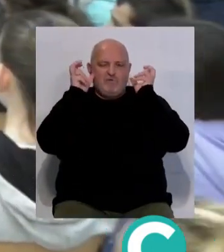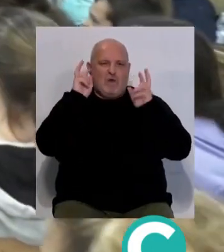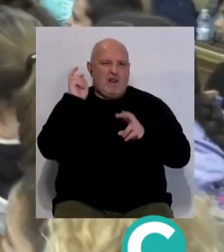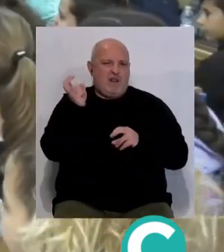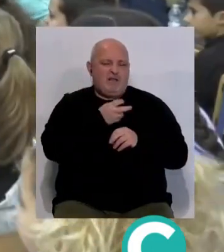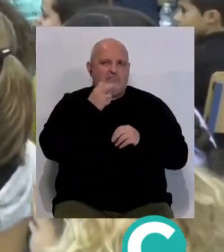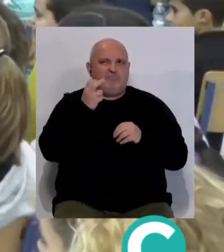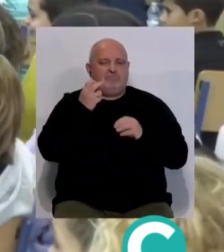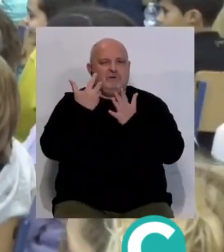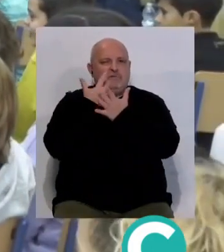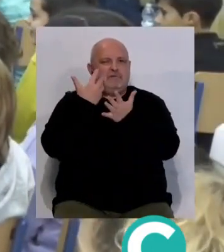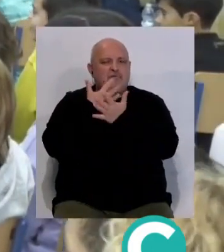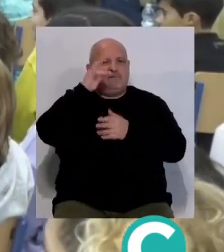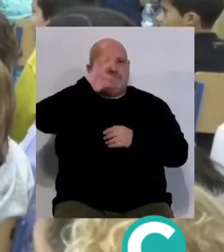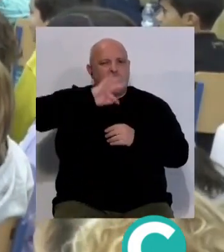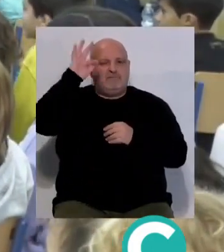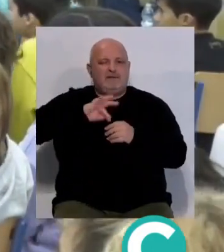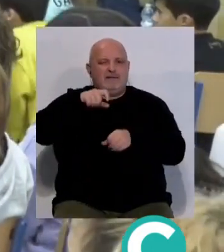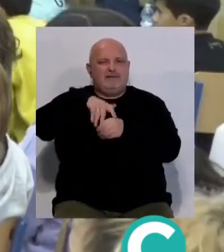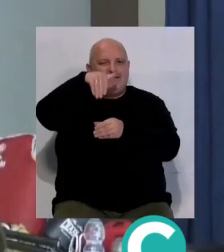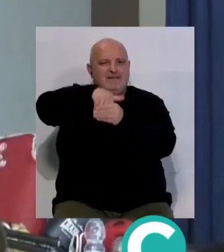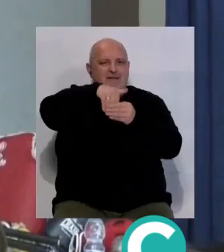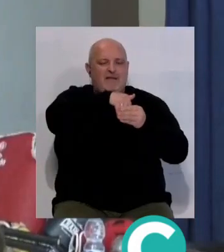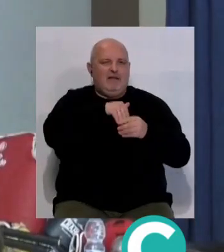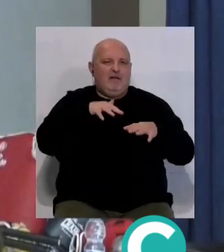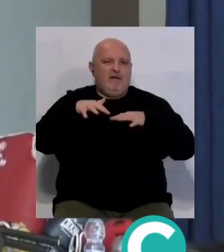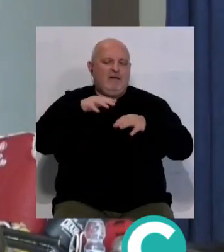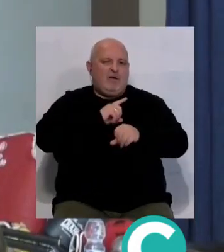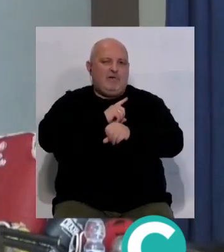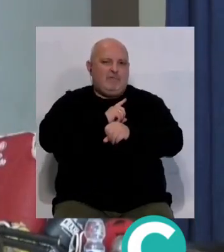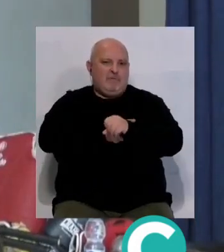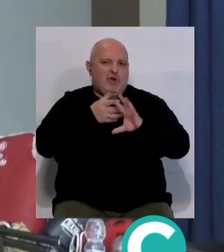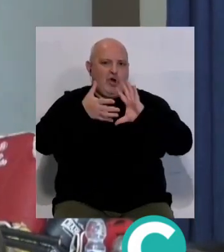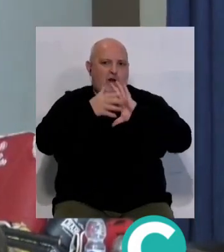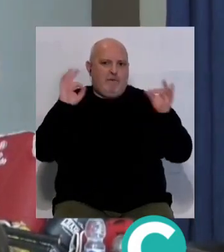amplio recorrido por los diferentes aspectos del movimiento olímpico se trata de una iniciativa